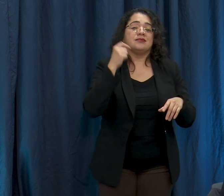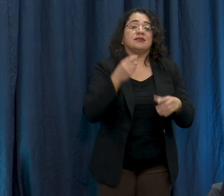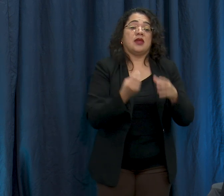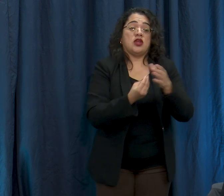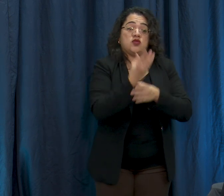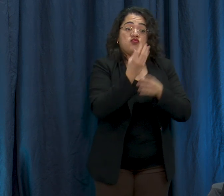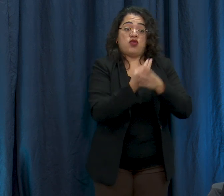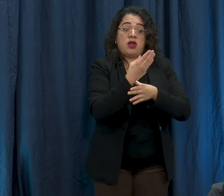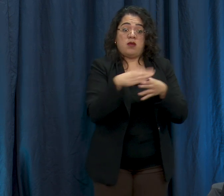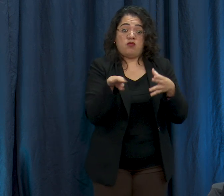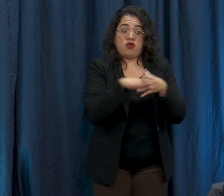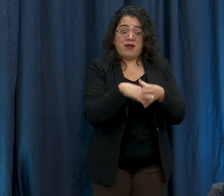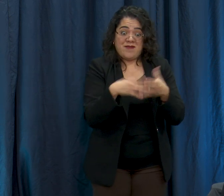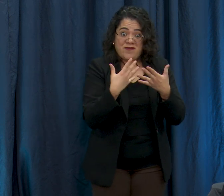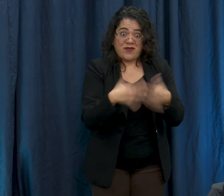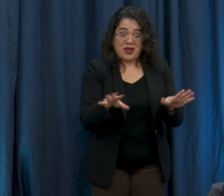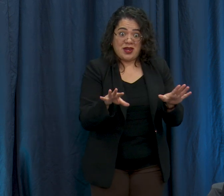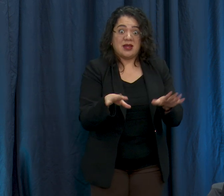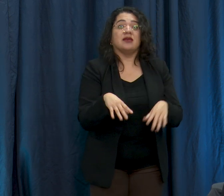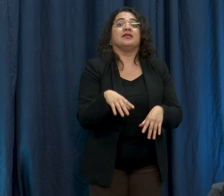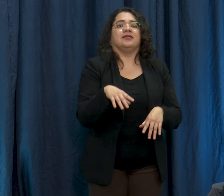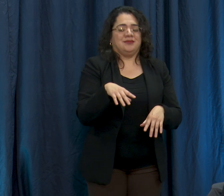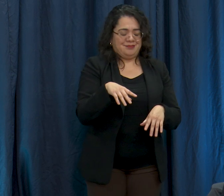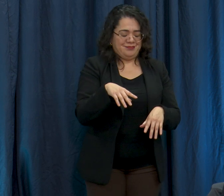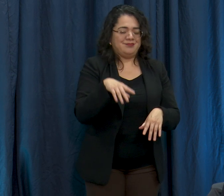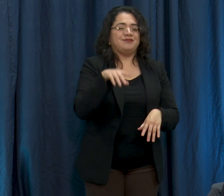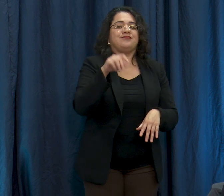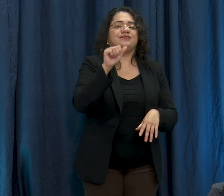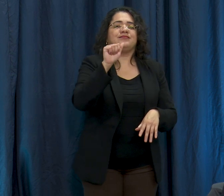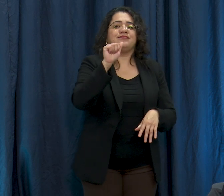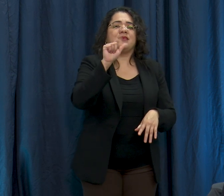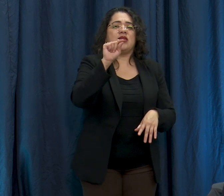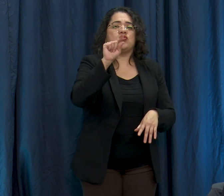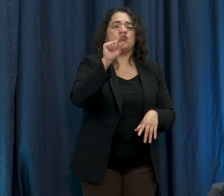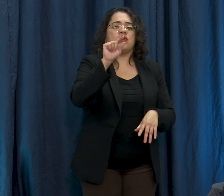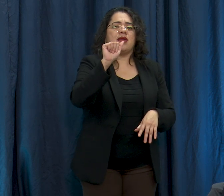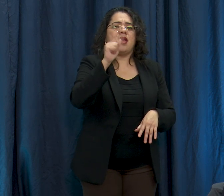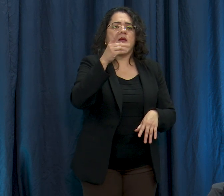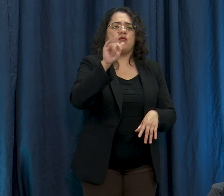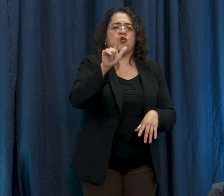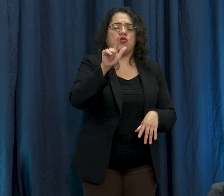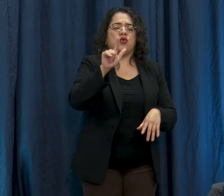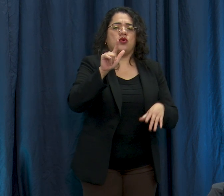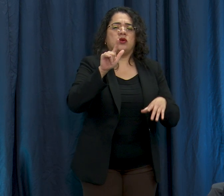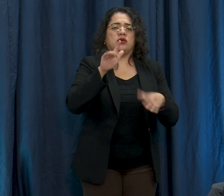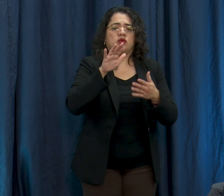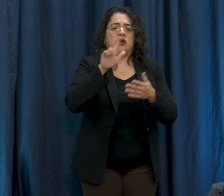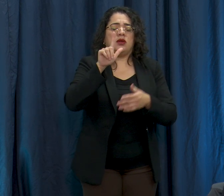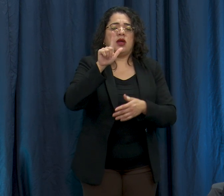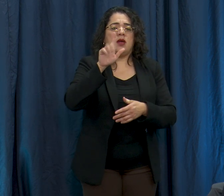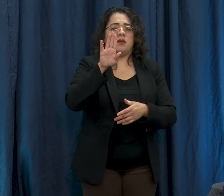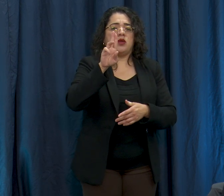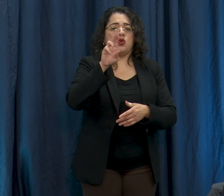el des del día de Abril el distrito escolar en pizarra las escuelas de larga